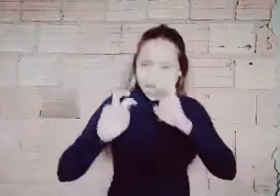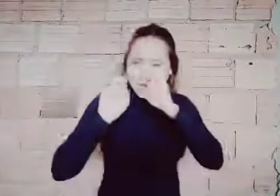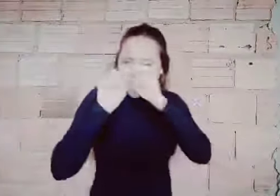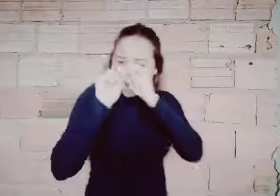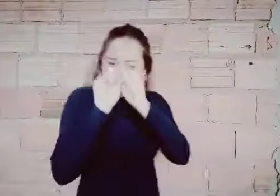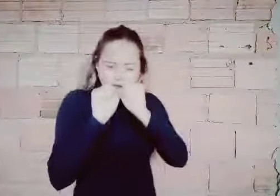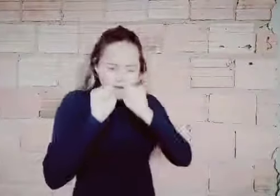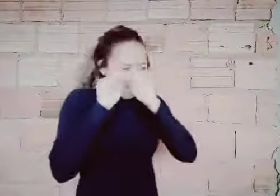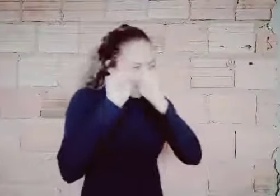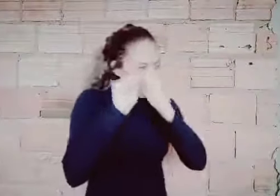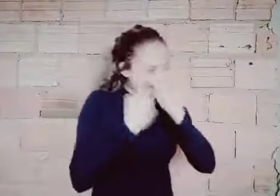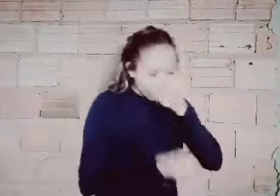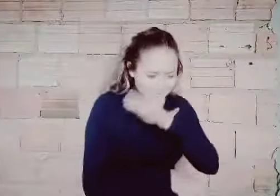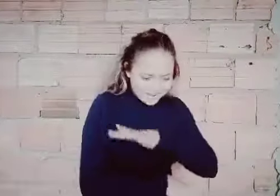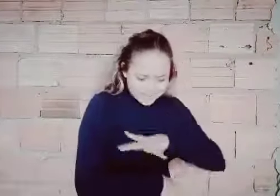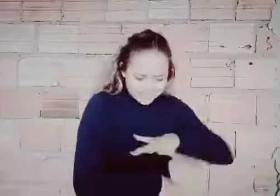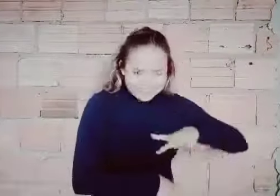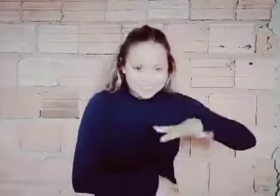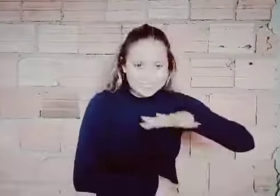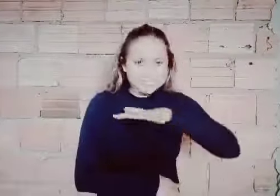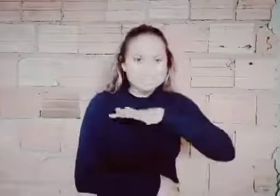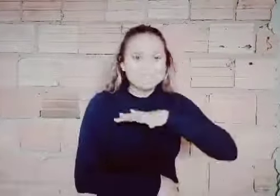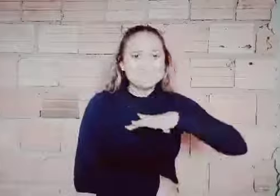Tomando conta do lugar